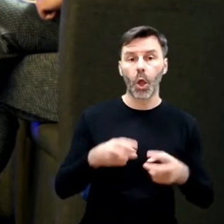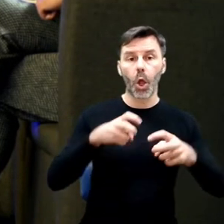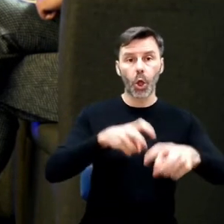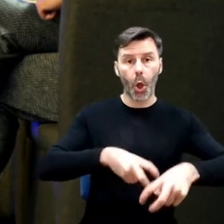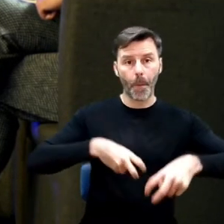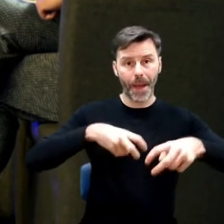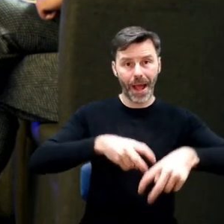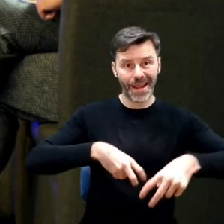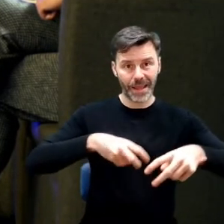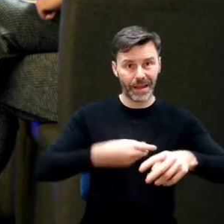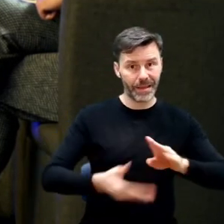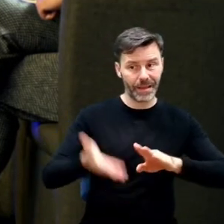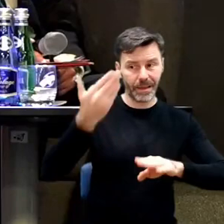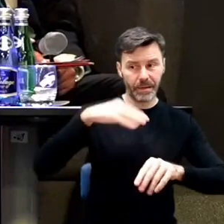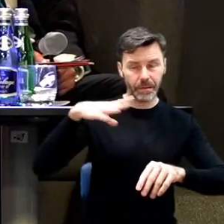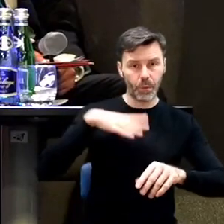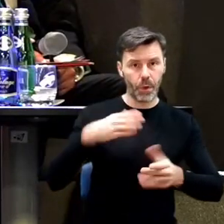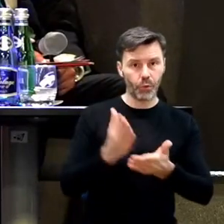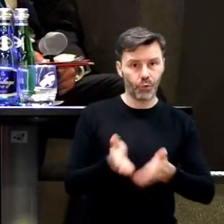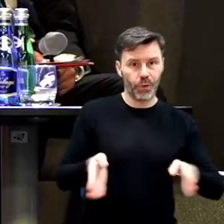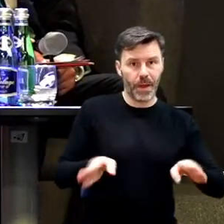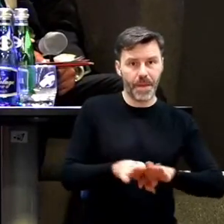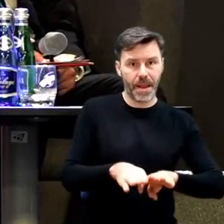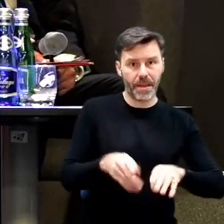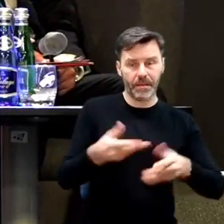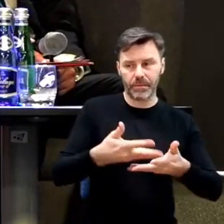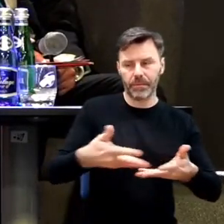Jest to budynek, który ma powierzchnię około 2 tysięcy